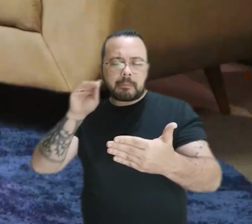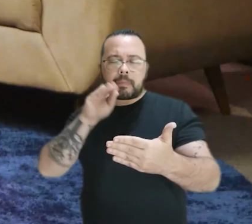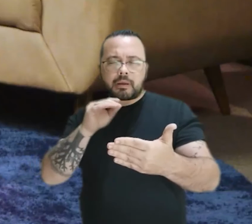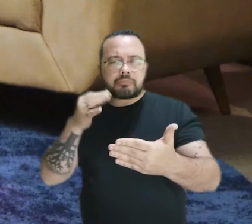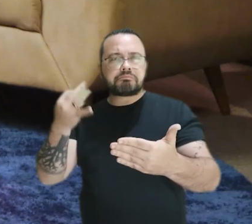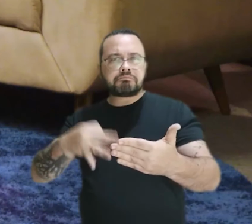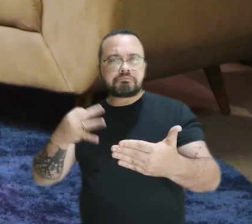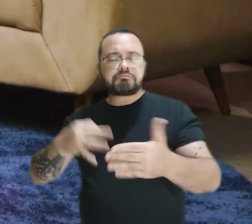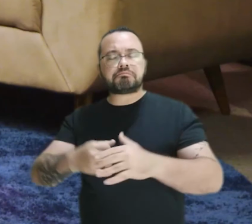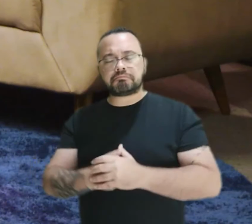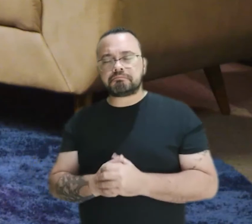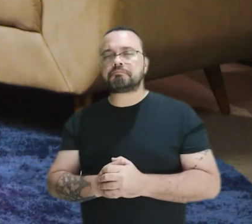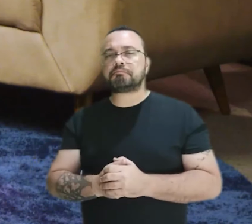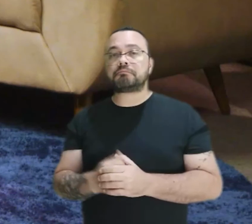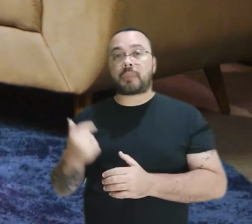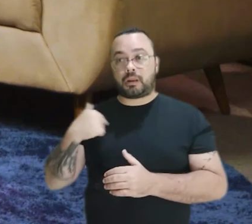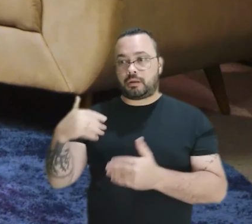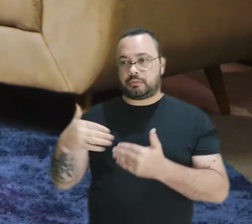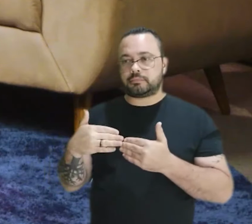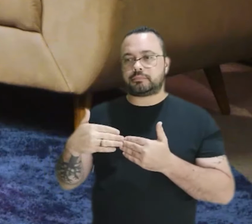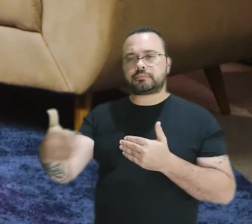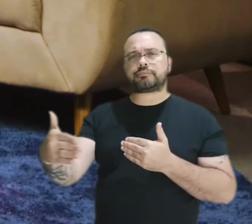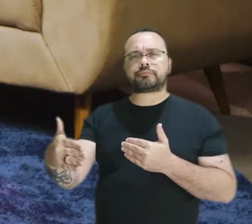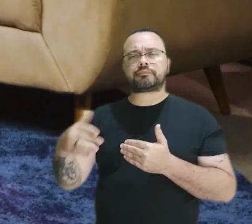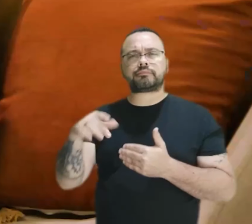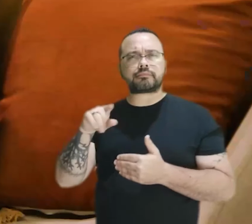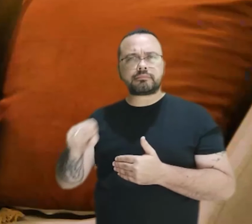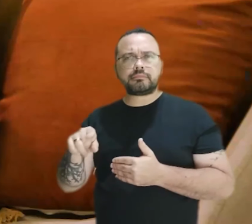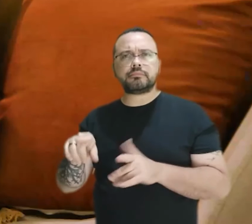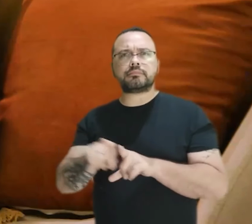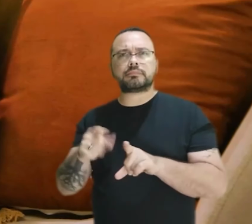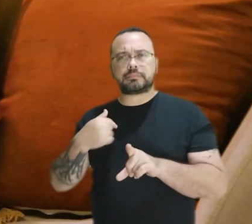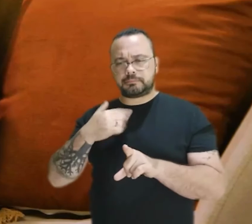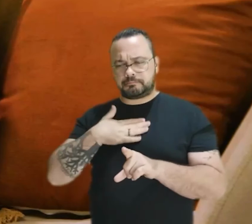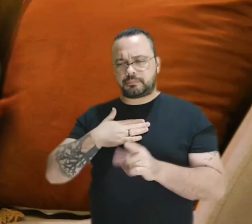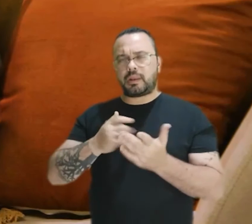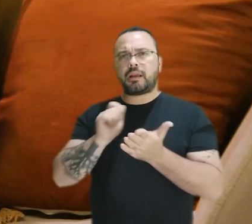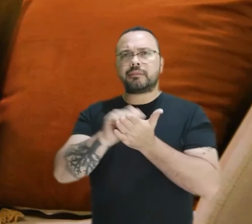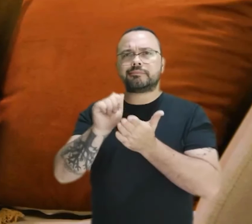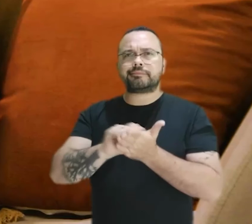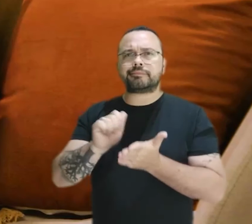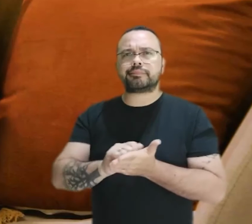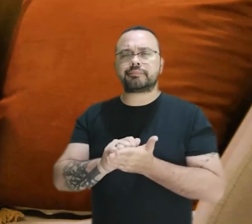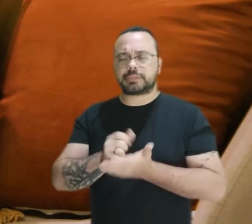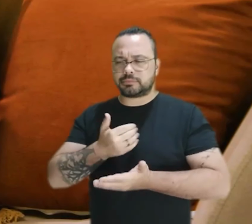A partir daí, eu comecei a, durante a minha escrita, também falar o que eu tava escrevendo.